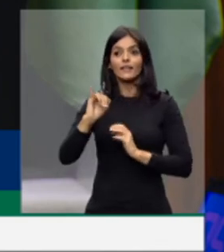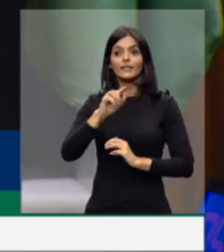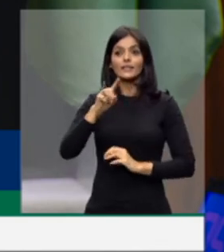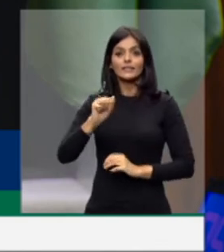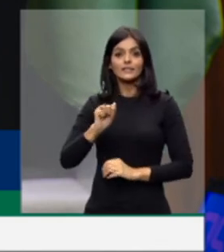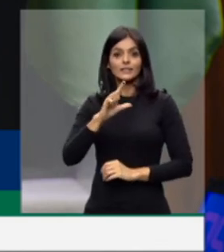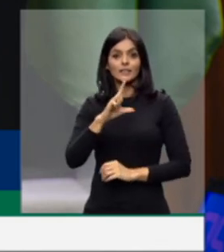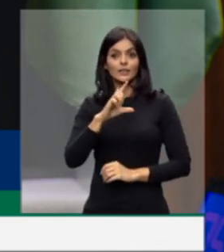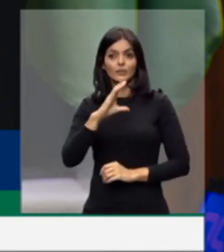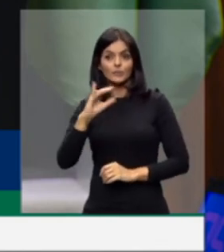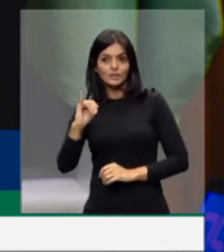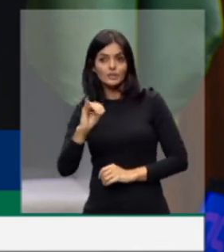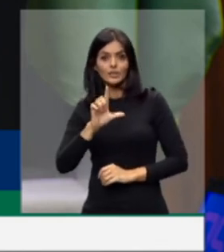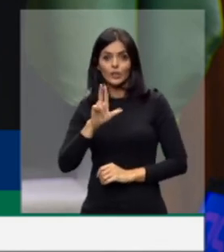POR TODOS OS PARTIDOS, E